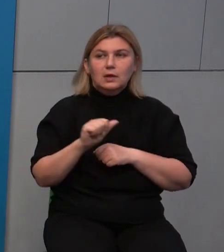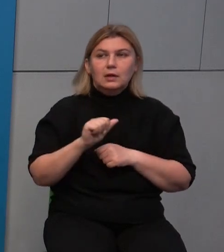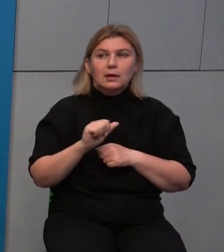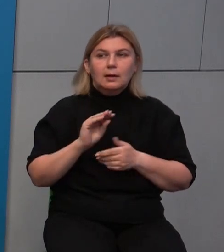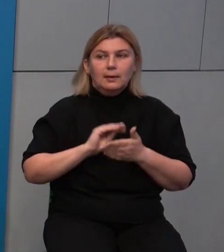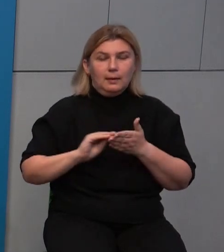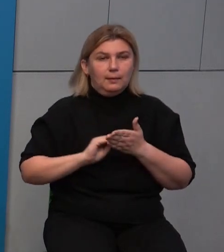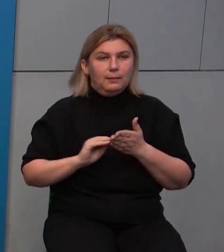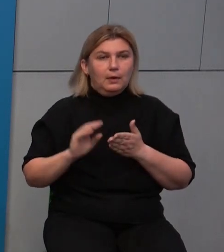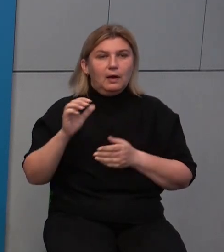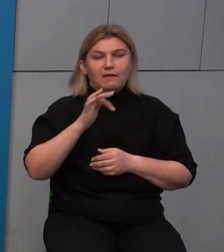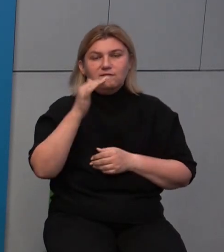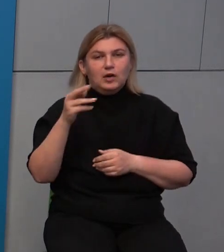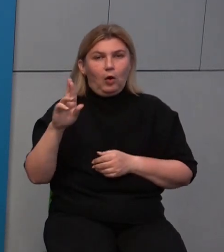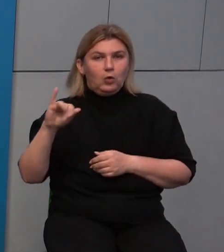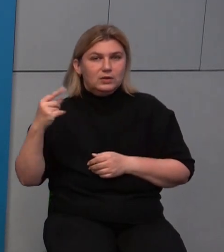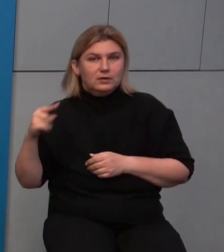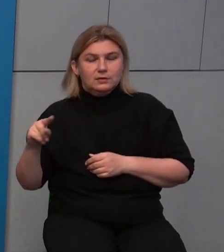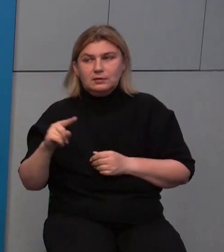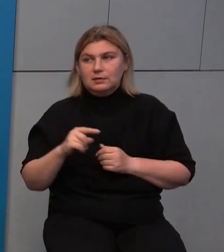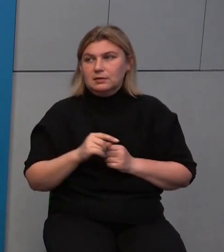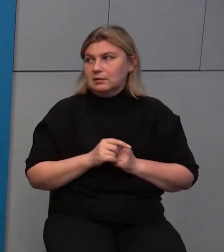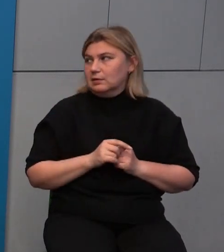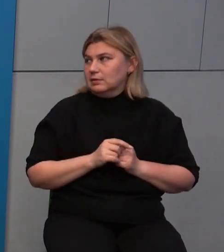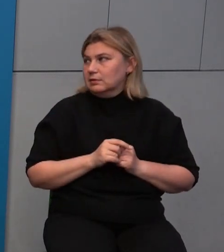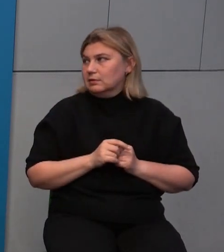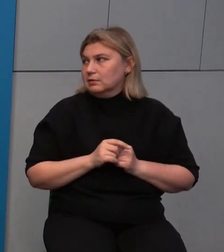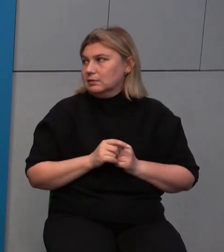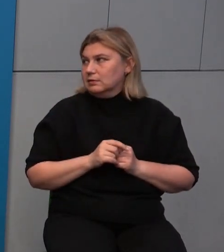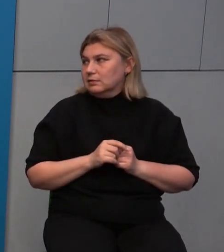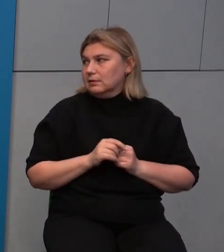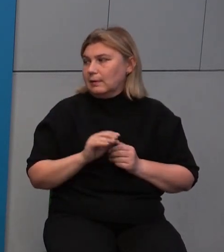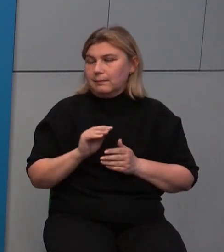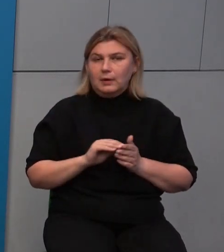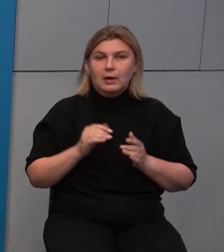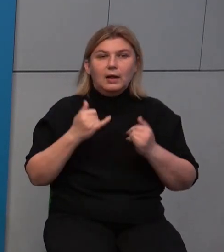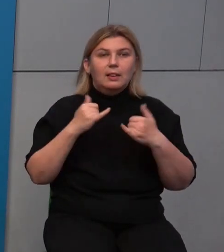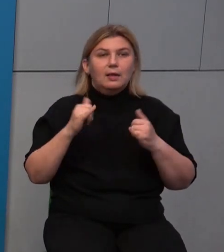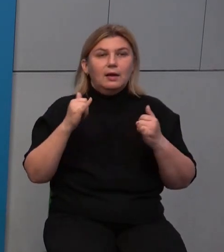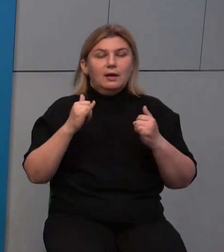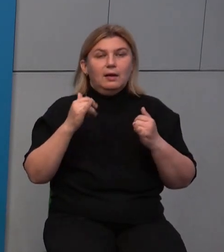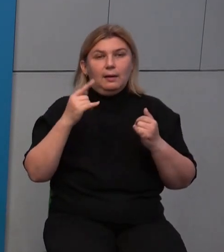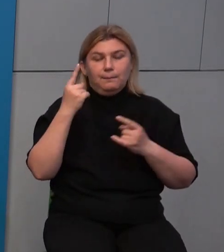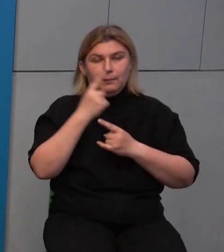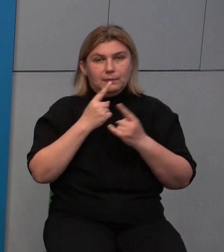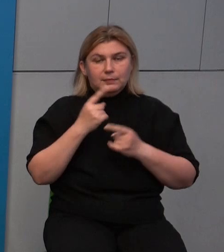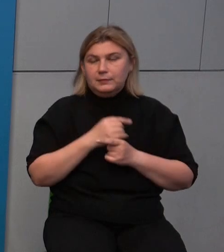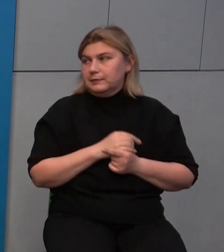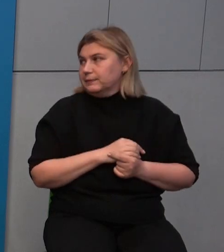z Freuda, to nie jest pisane z perspektywy innej filozofii. Nie wiem.